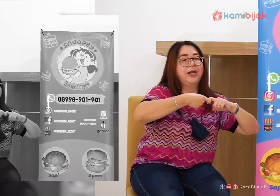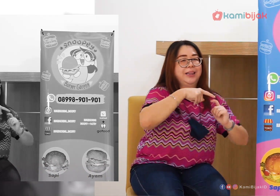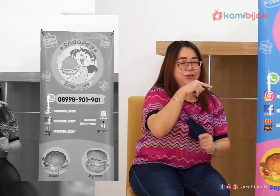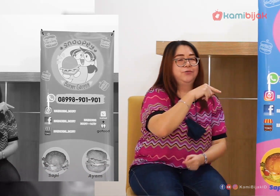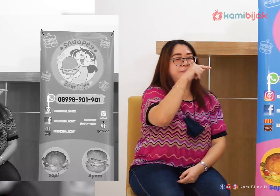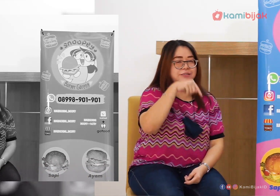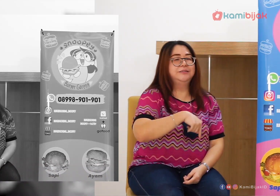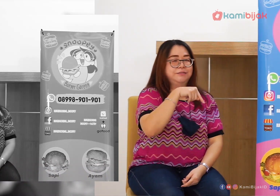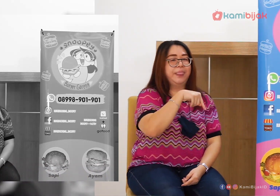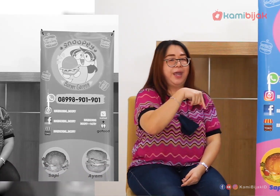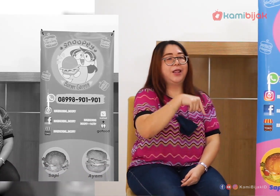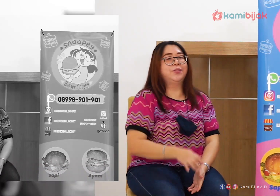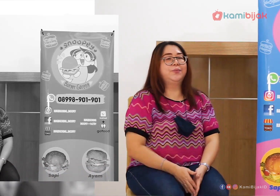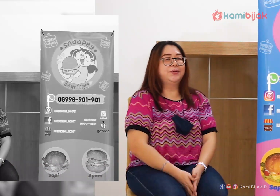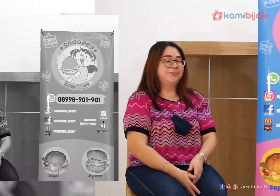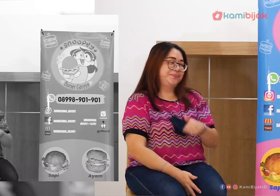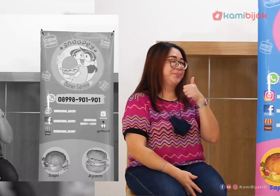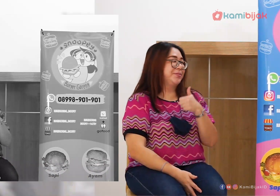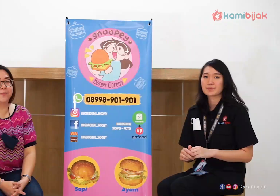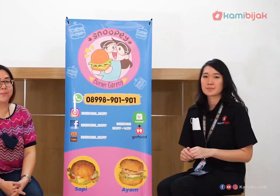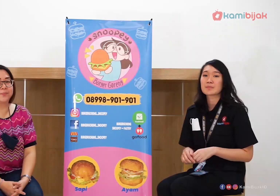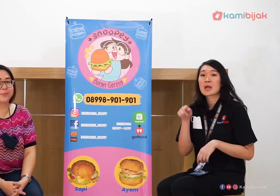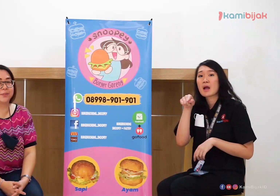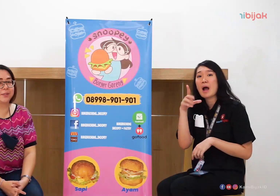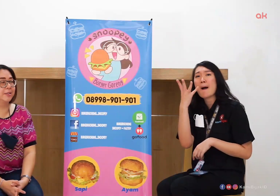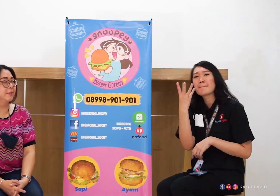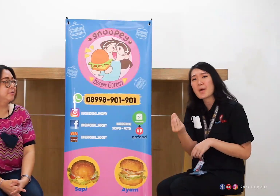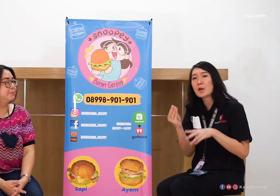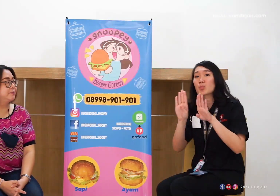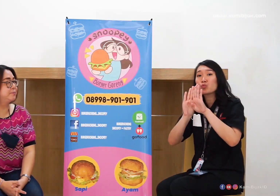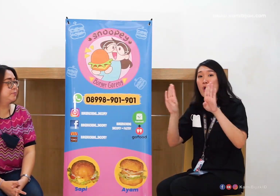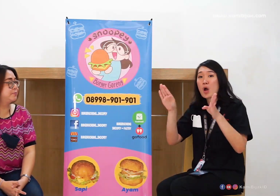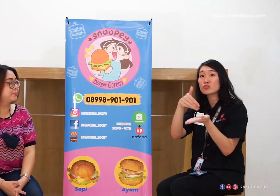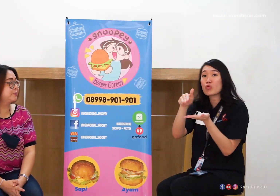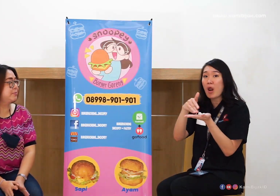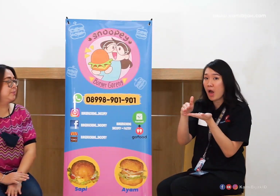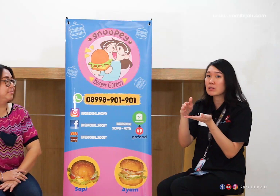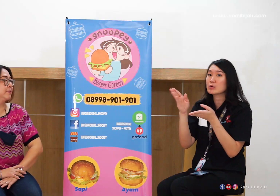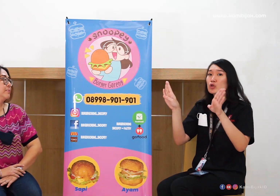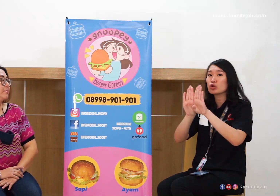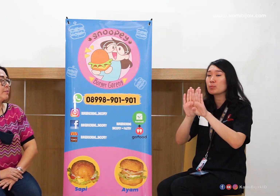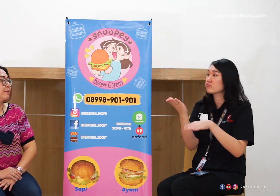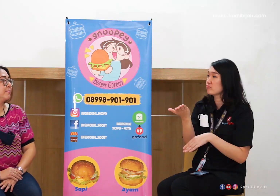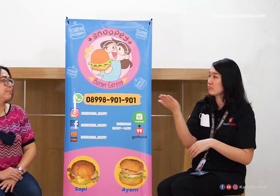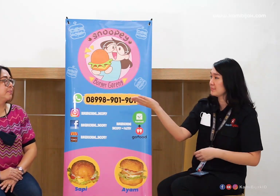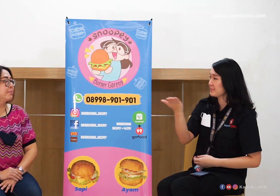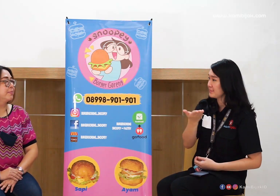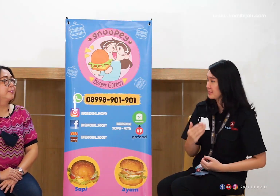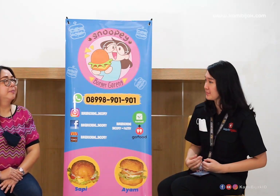Ya bisa pakai tempatnya di sini, begitu. Kapan jam buka dan tutup kios Burger ini?